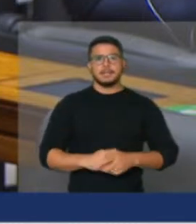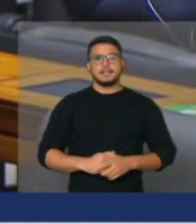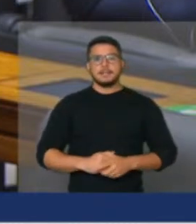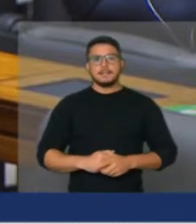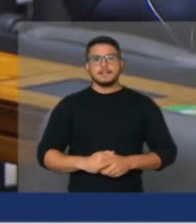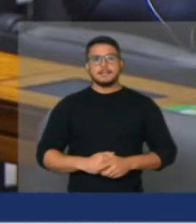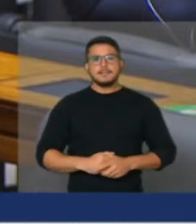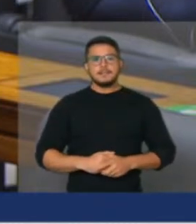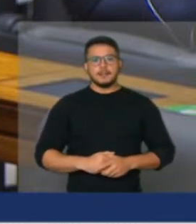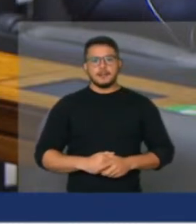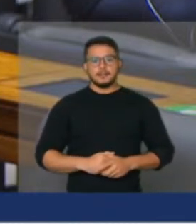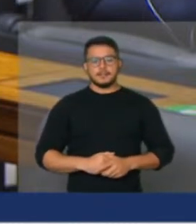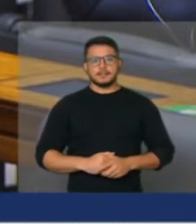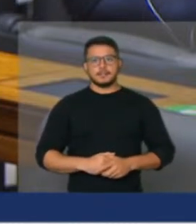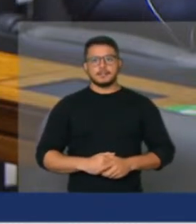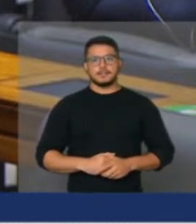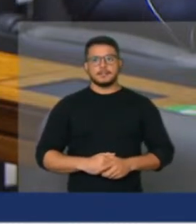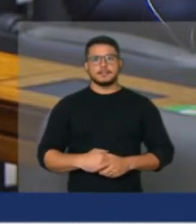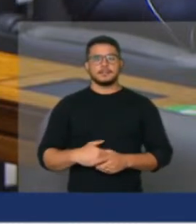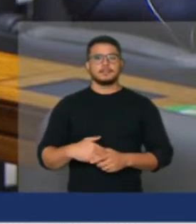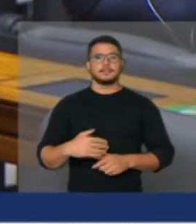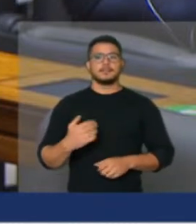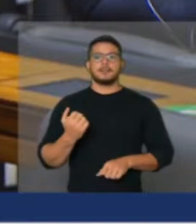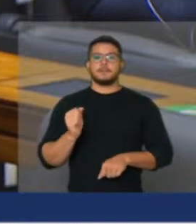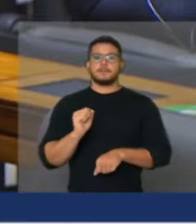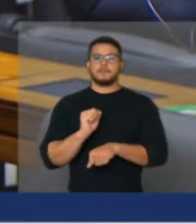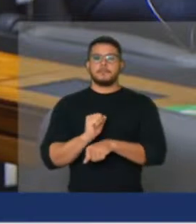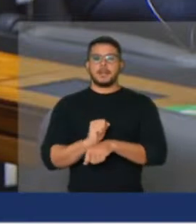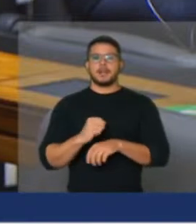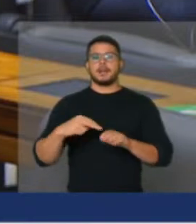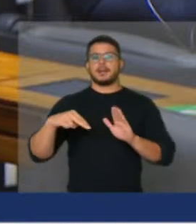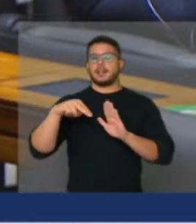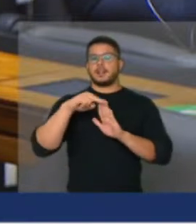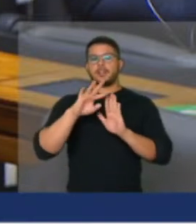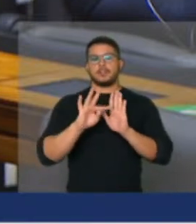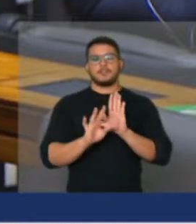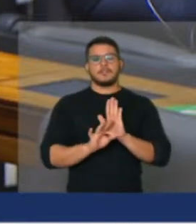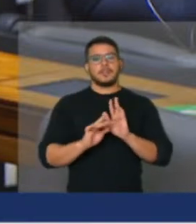FISCAL E DESBUROCRATIZA. POR ESSE MOTIVO NÓS REJEITAMOS E ACHO QUE É DESNECESSÁRIO É